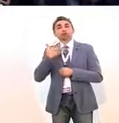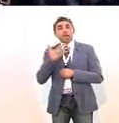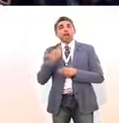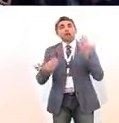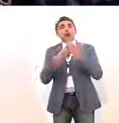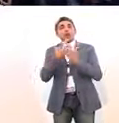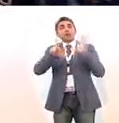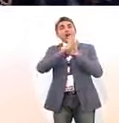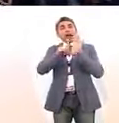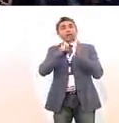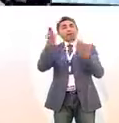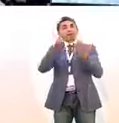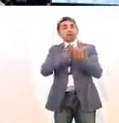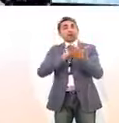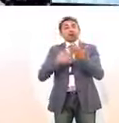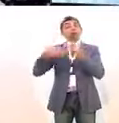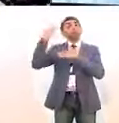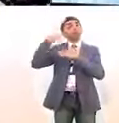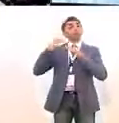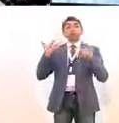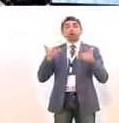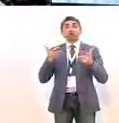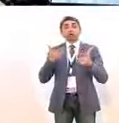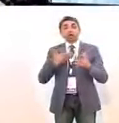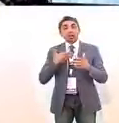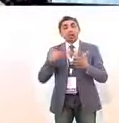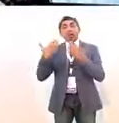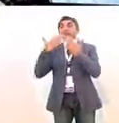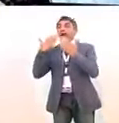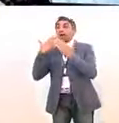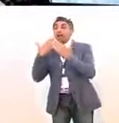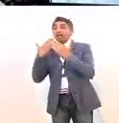Prima non c’era una legge elettorale fatta dal Parlamento o meglio: c’era ma era modificata.